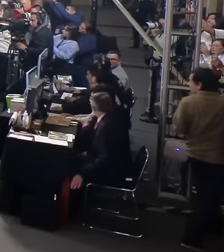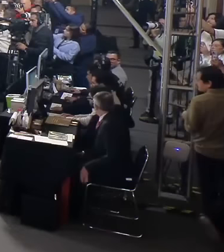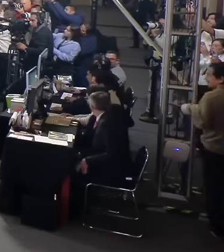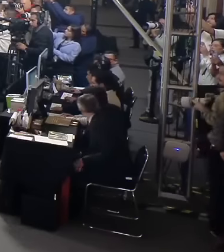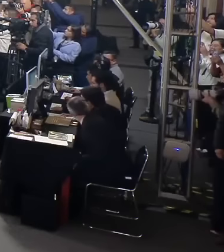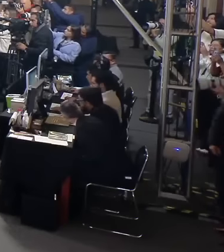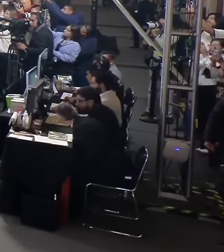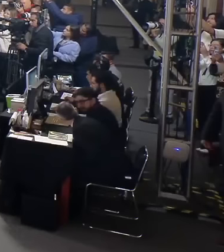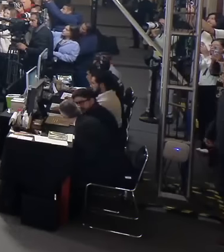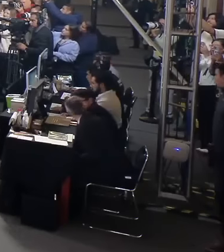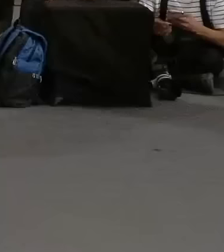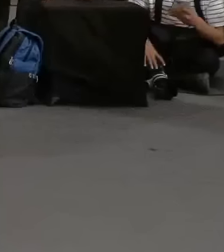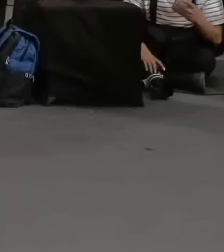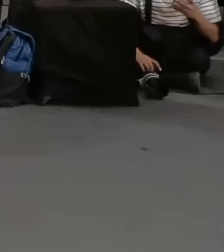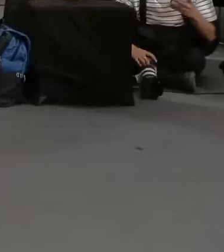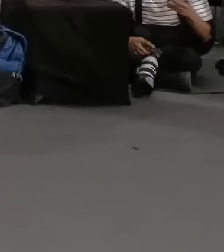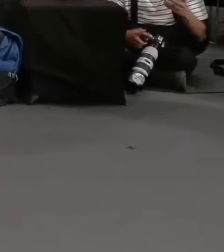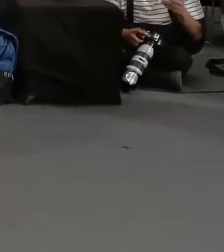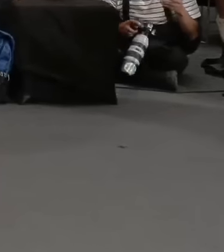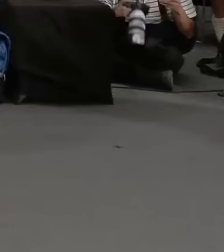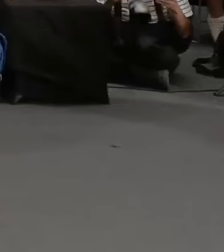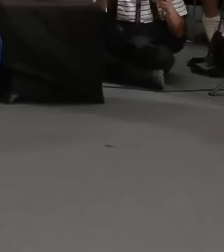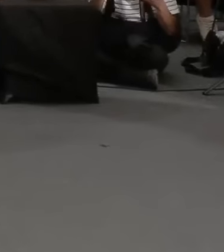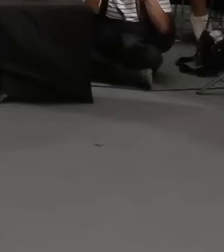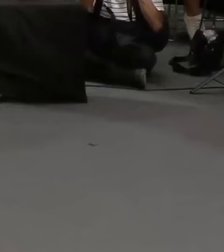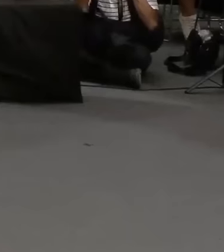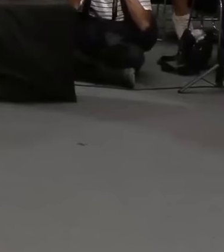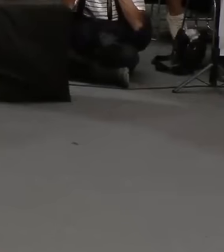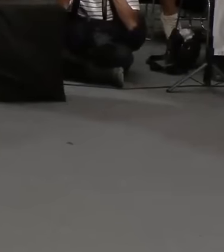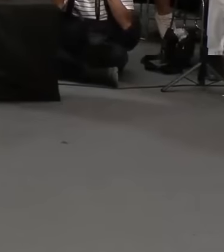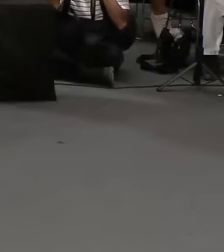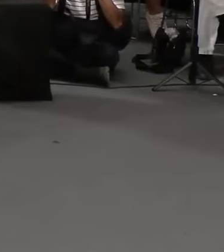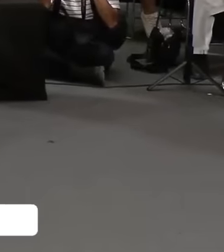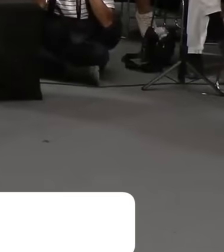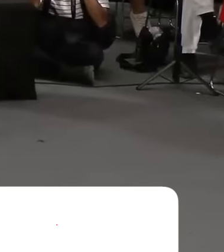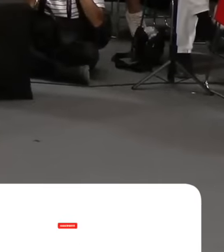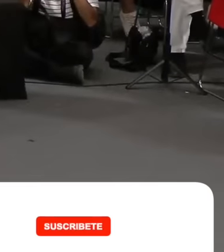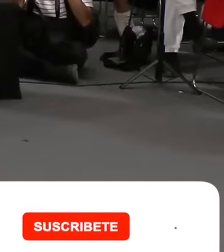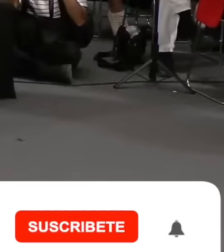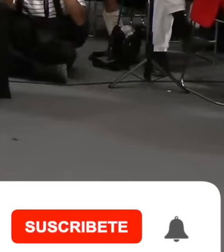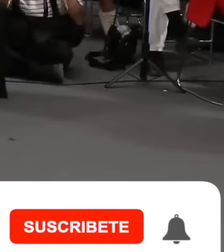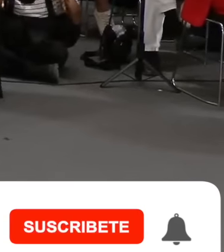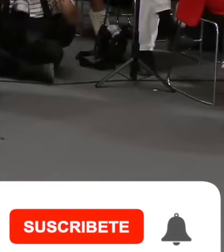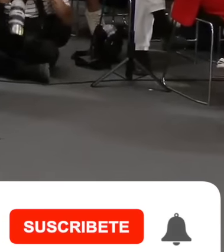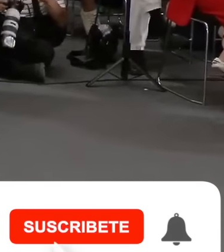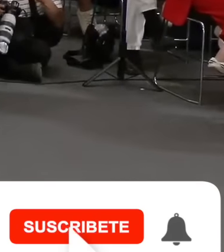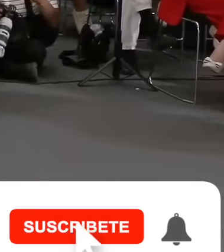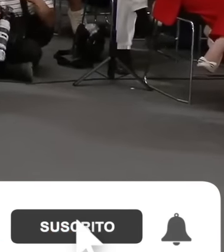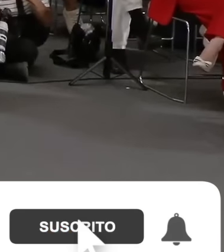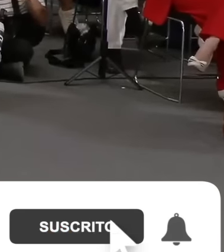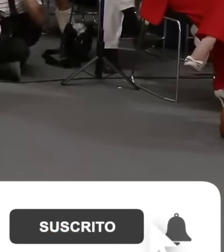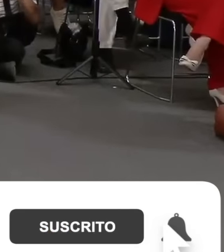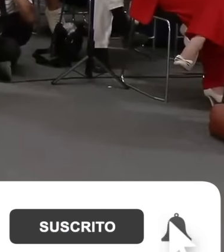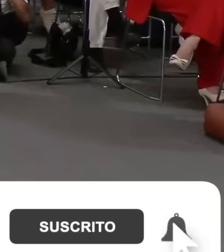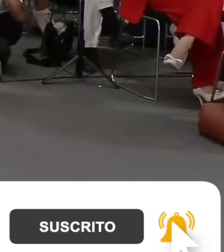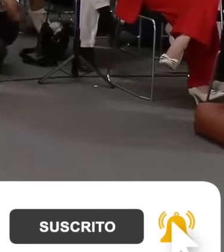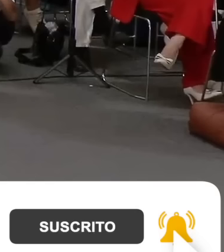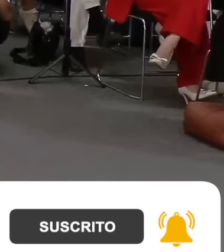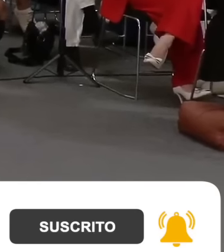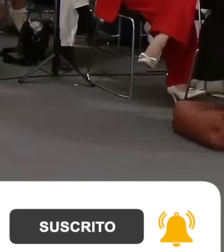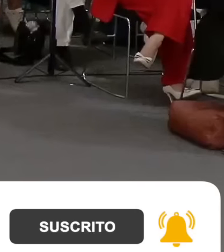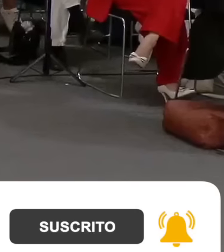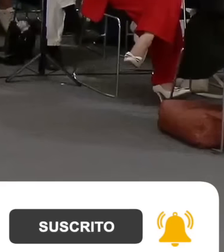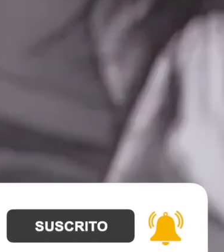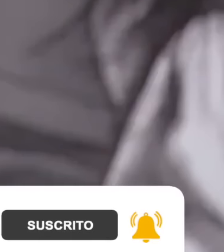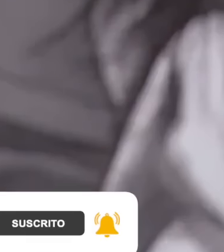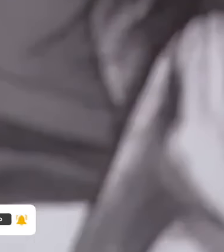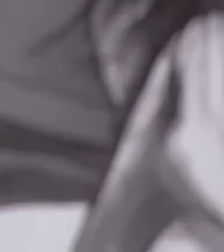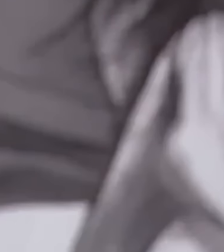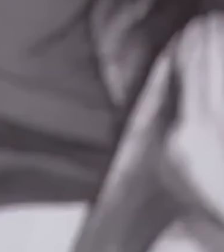L [música] amó y a los pajarillos cantan la luna ya seó. [canto]